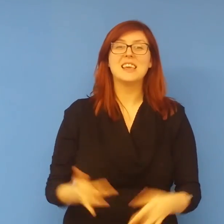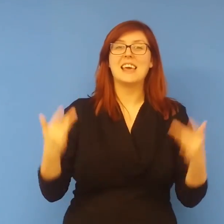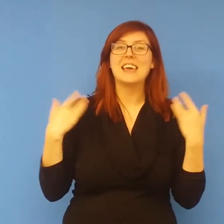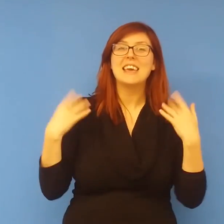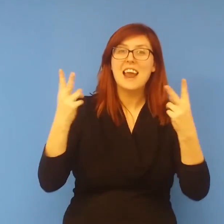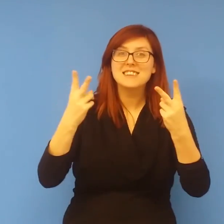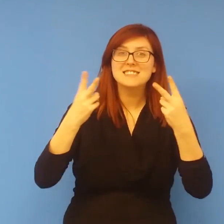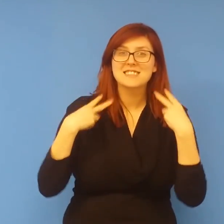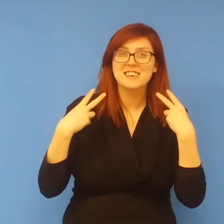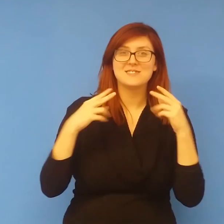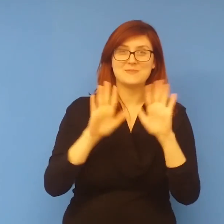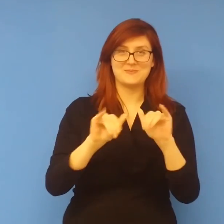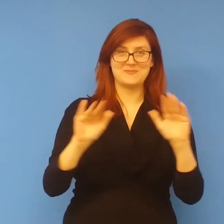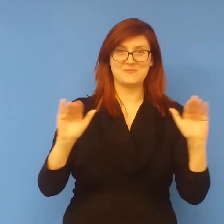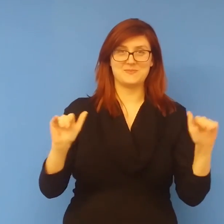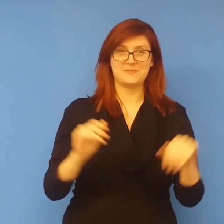Grazie dell'attenzione, ciao!